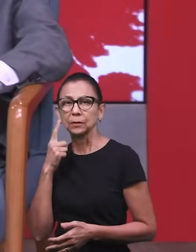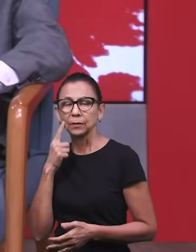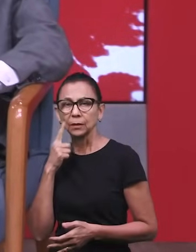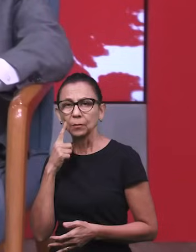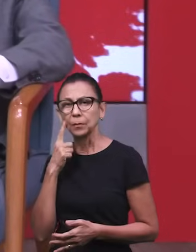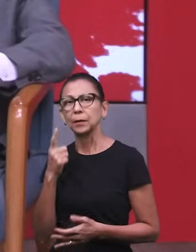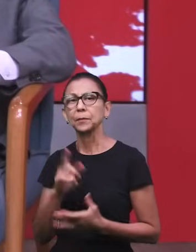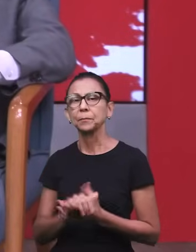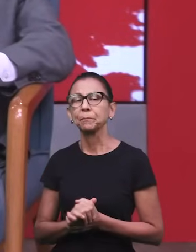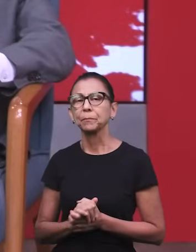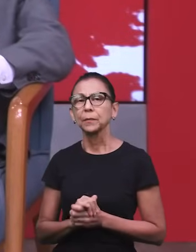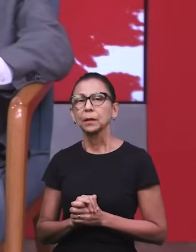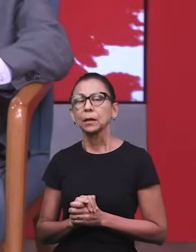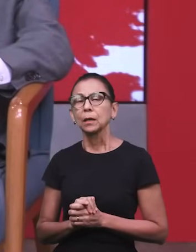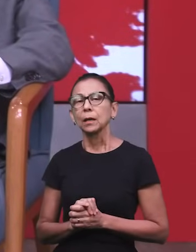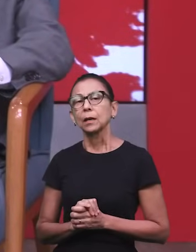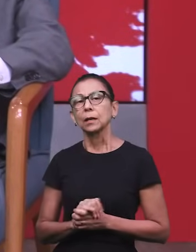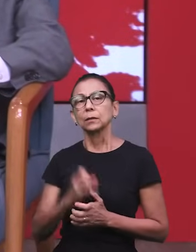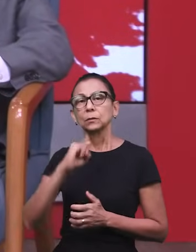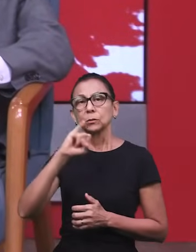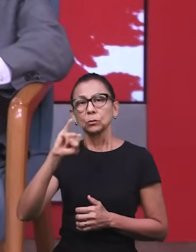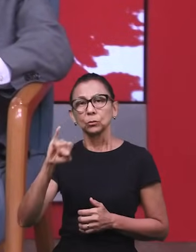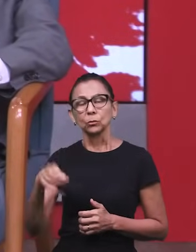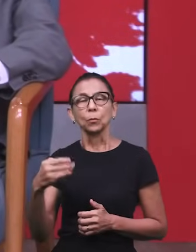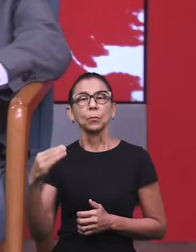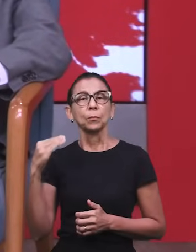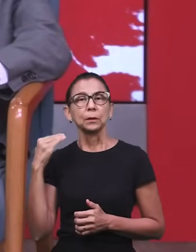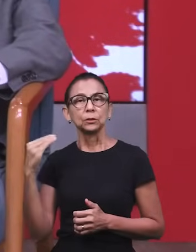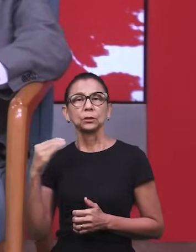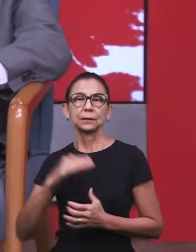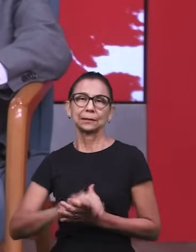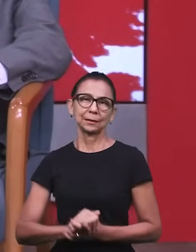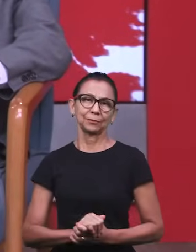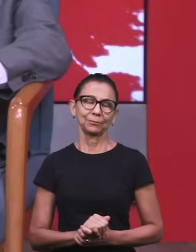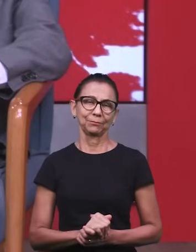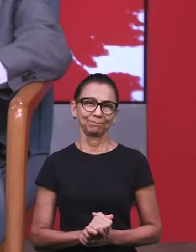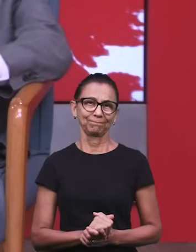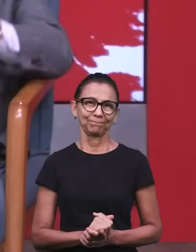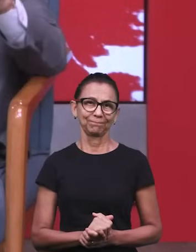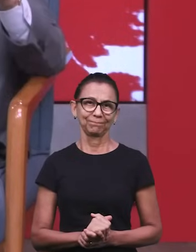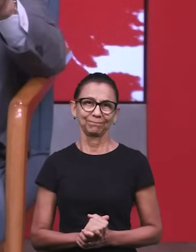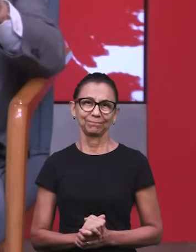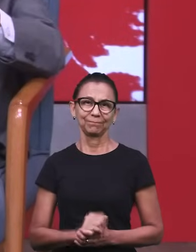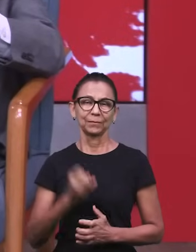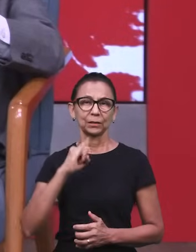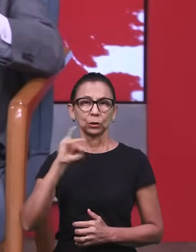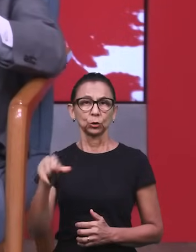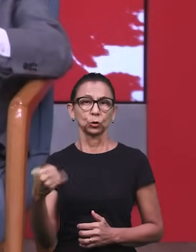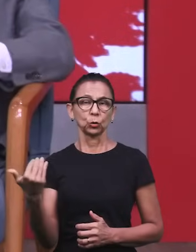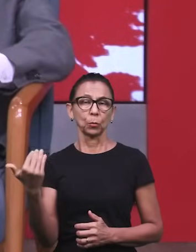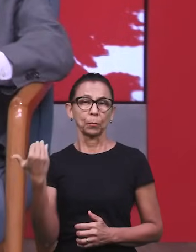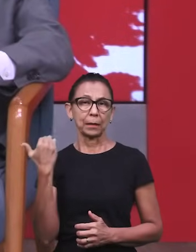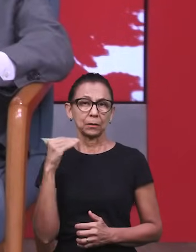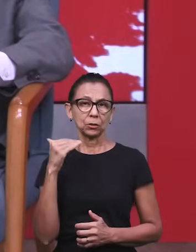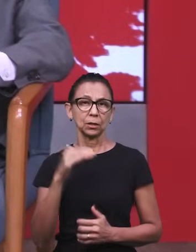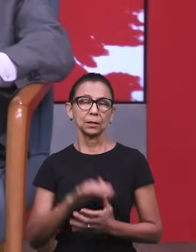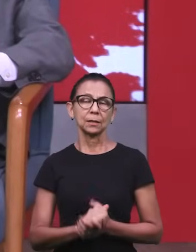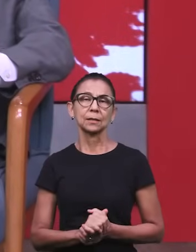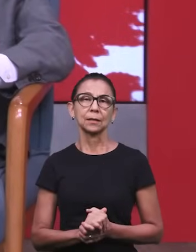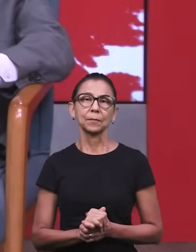último Profeta do velho testamento é a primeira parte que se encerra em João Batista a lei e os